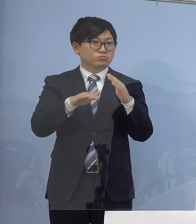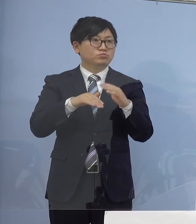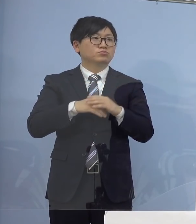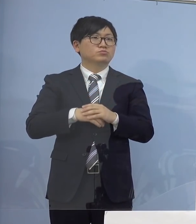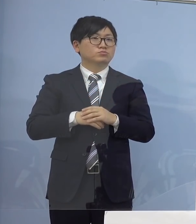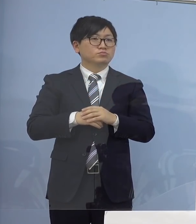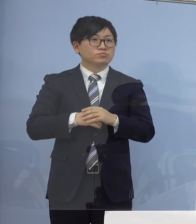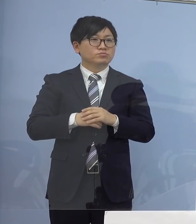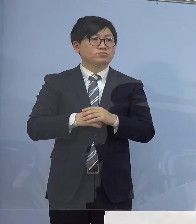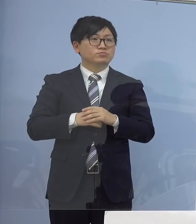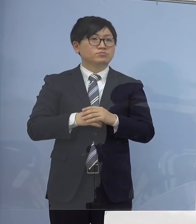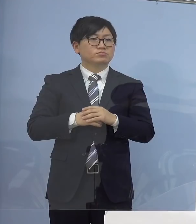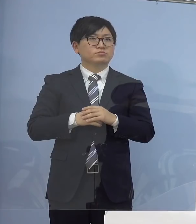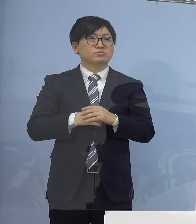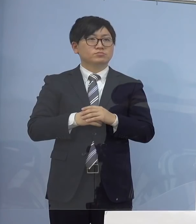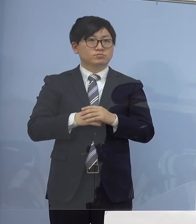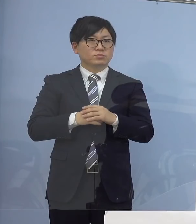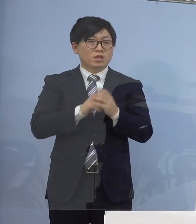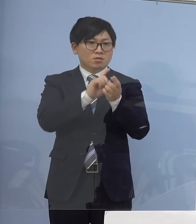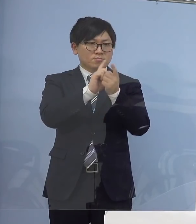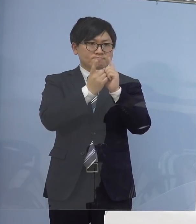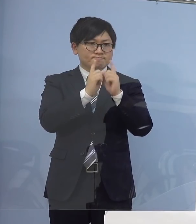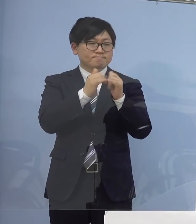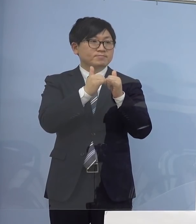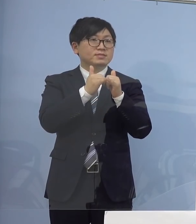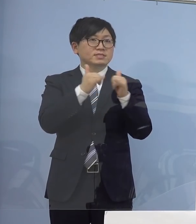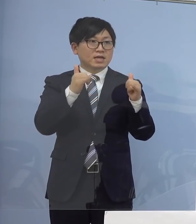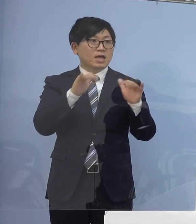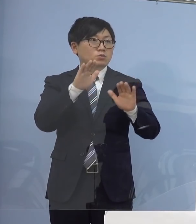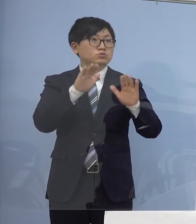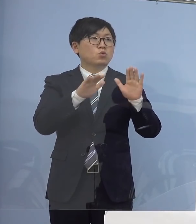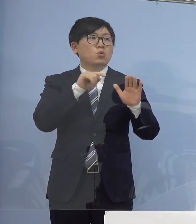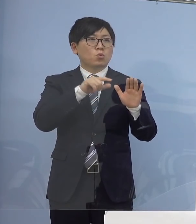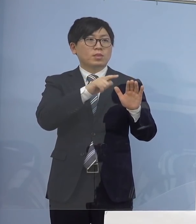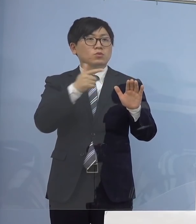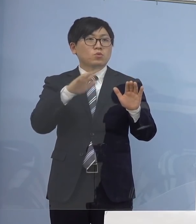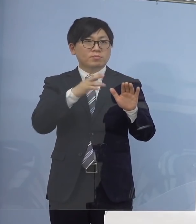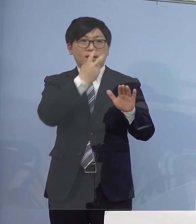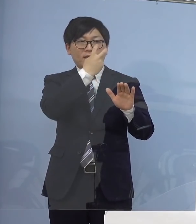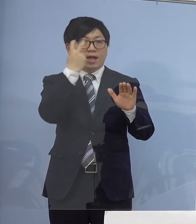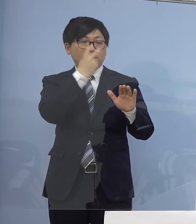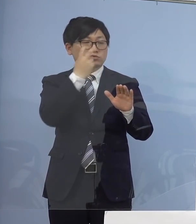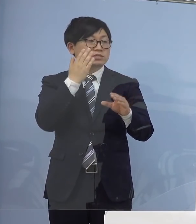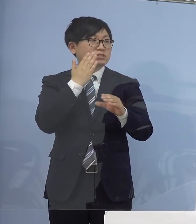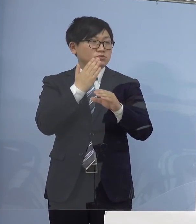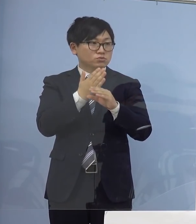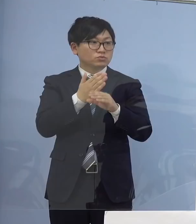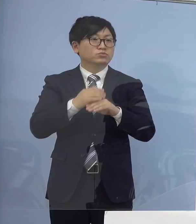濃厚接触者等については 現在、詳細を調査中でございます